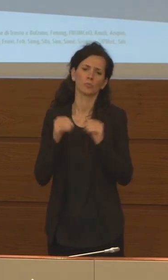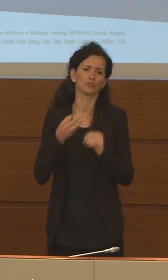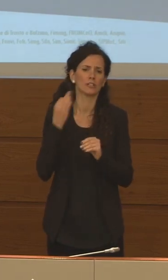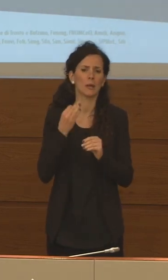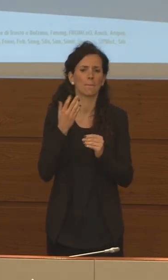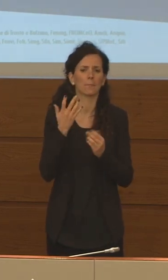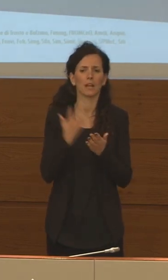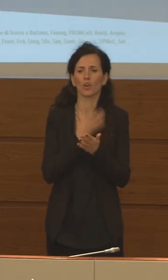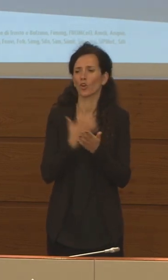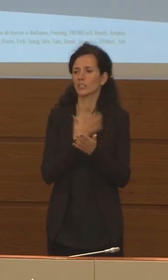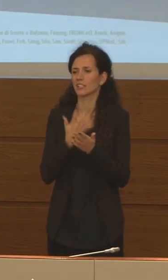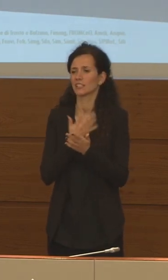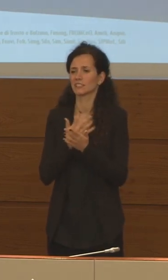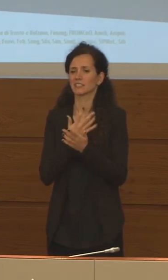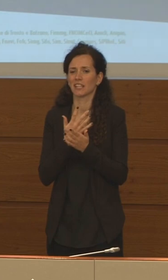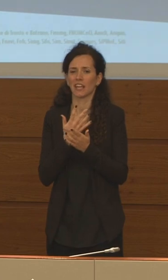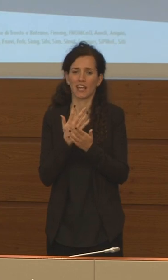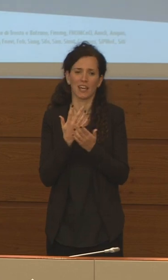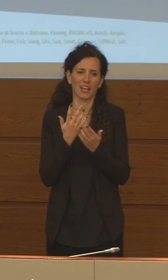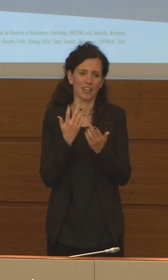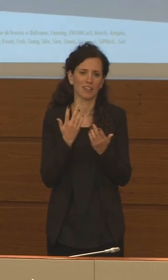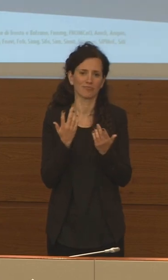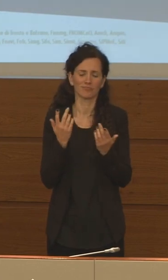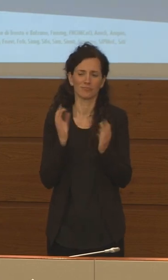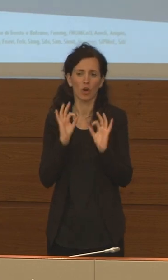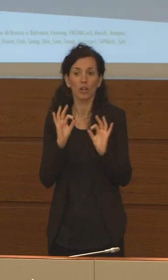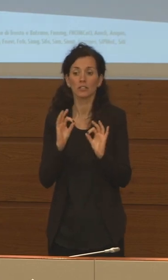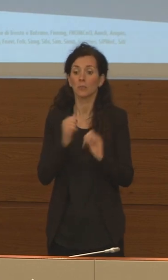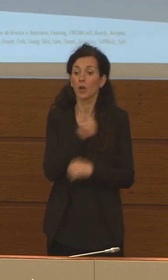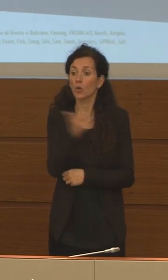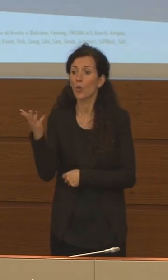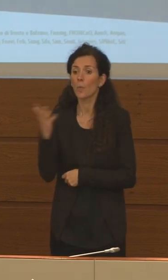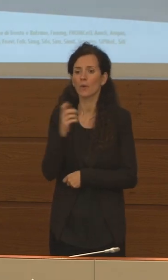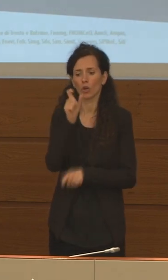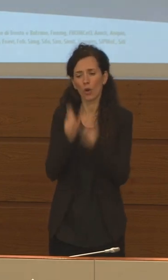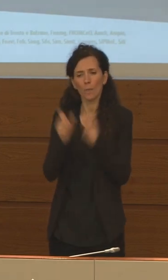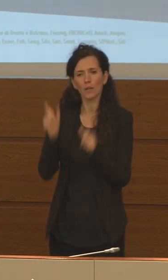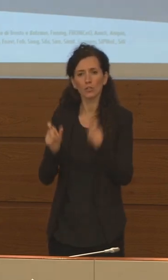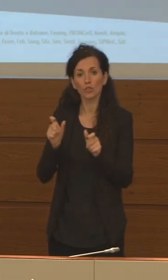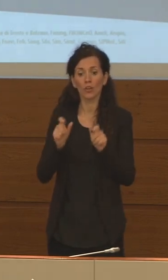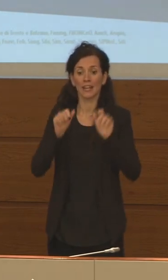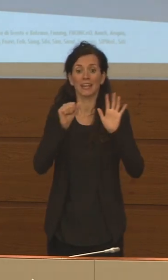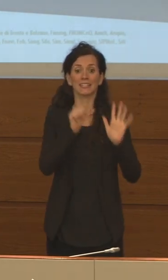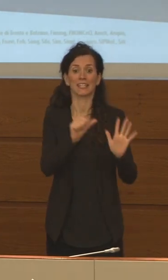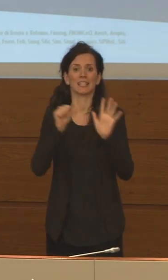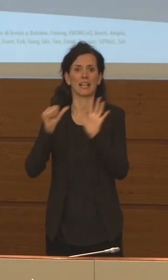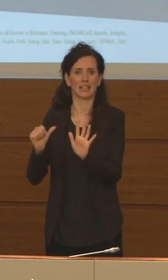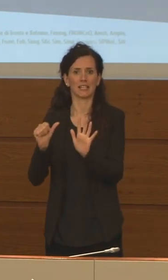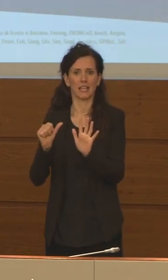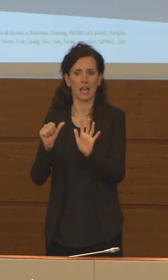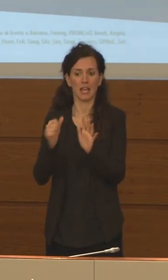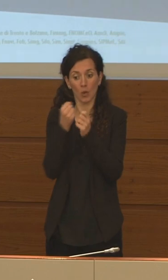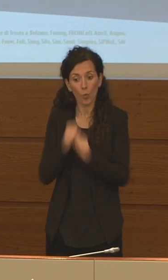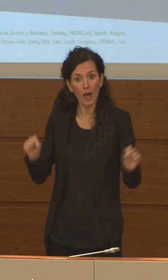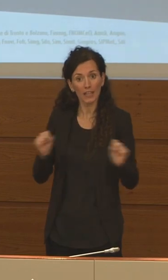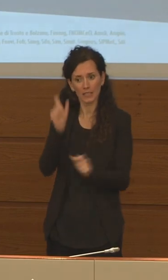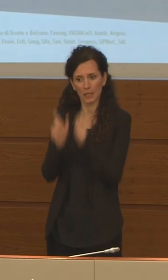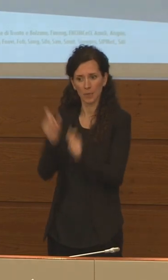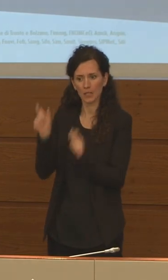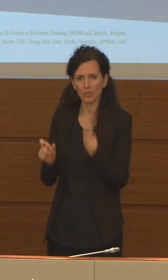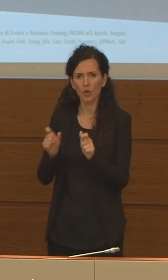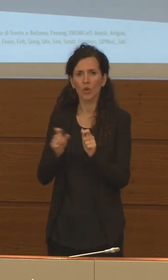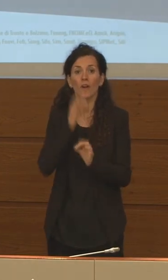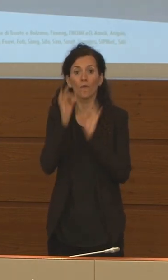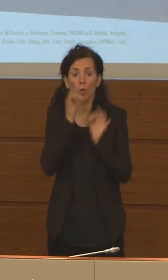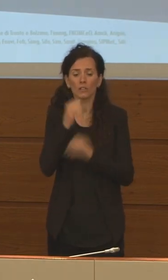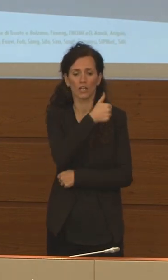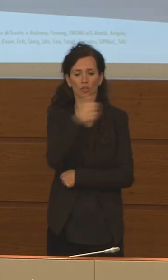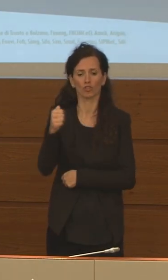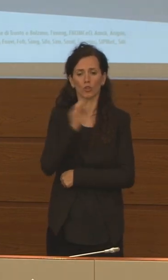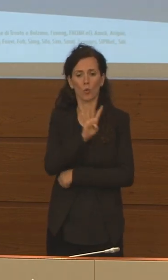questa sera abbiamo numero di persone guarite di 66 quindi siamo a 149 persone guarite